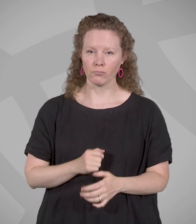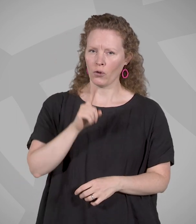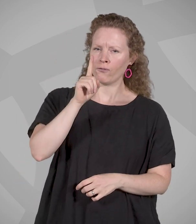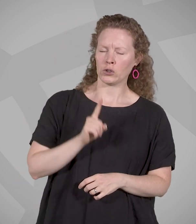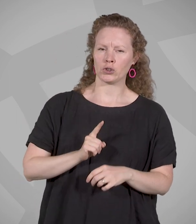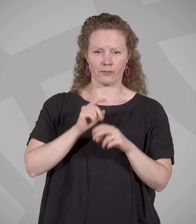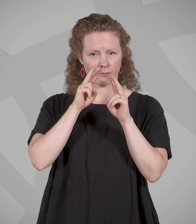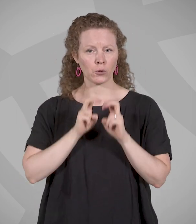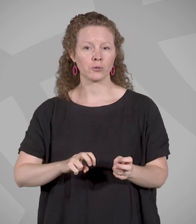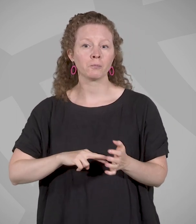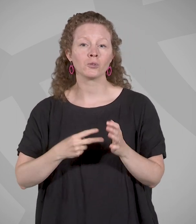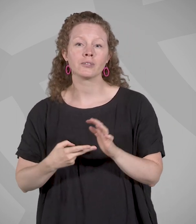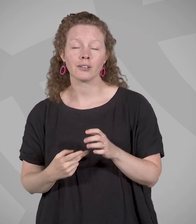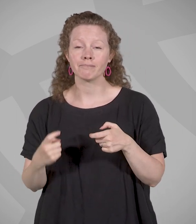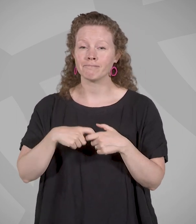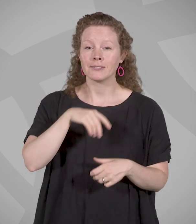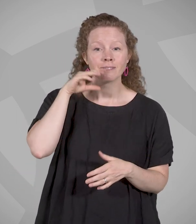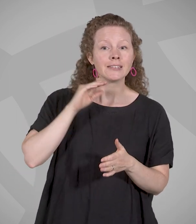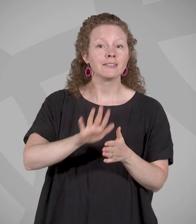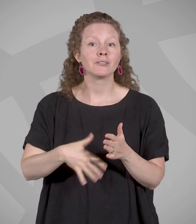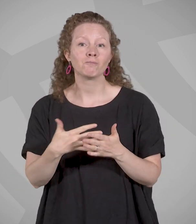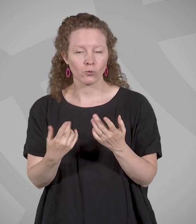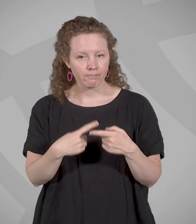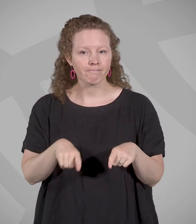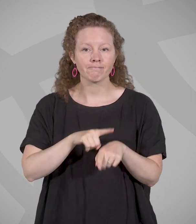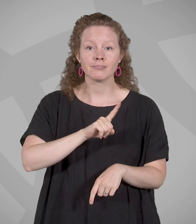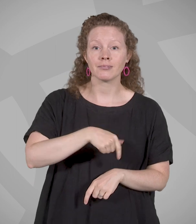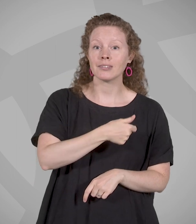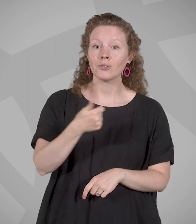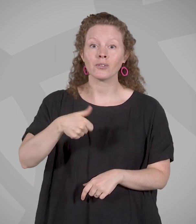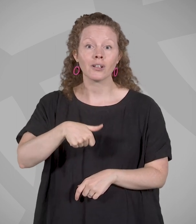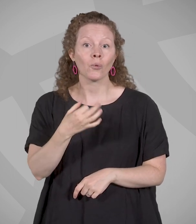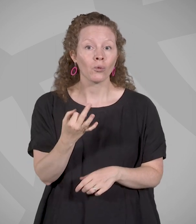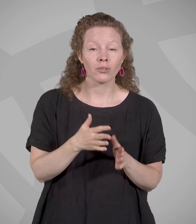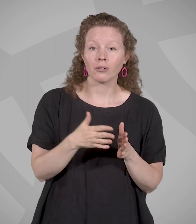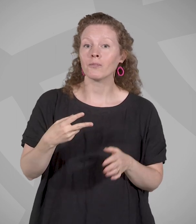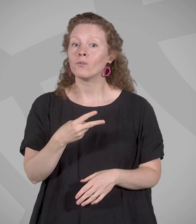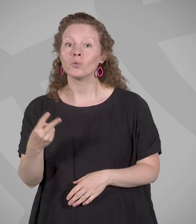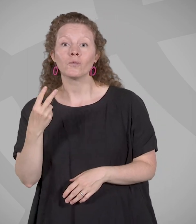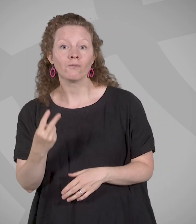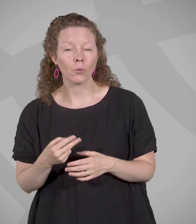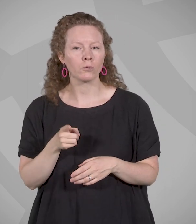Ensimmäinen suomenruotsalaista viittomakieltä koskeva tutkimusprojekti toteutettiin vuosina 1998–2002.